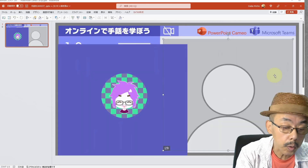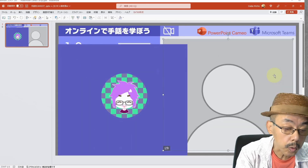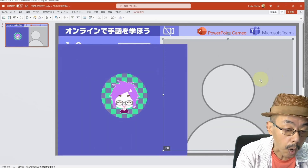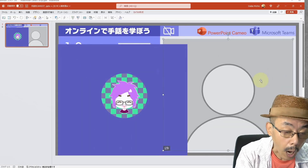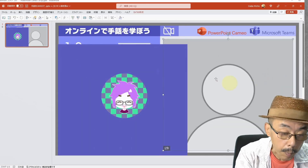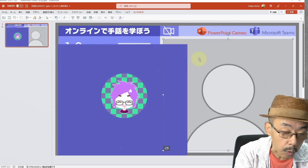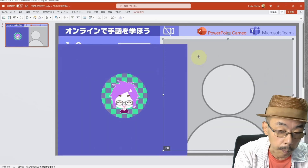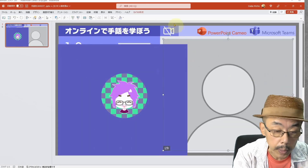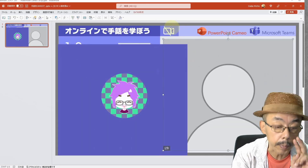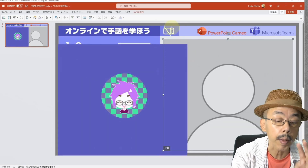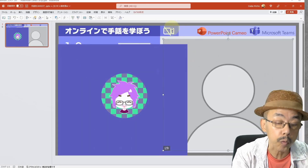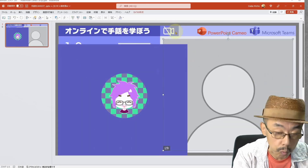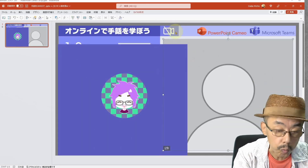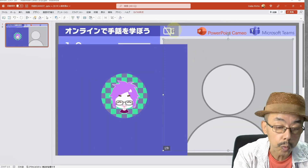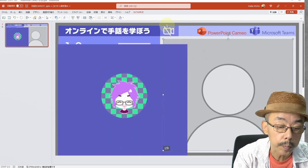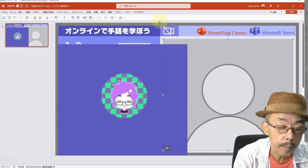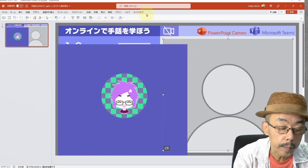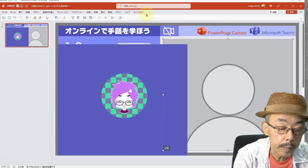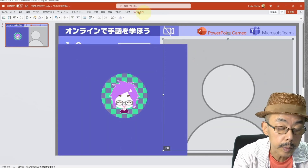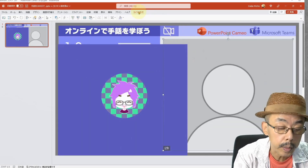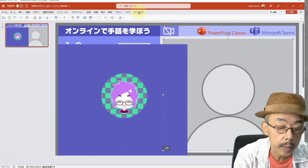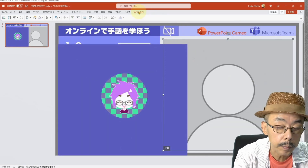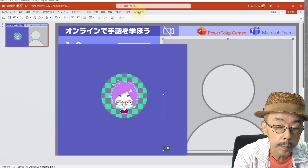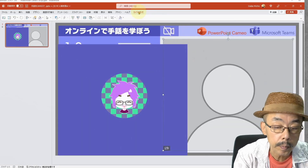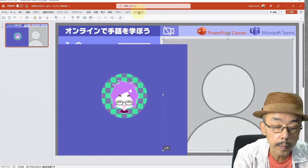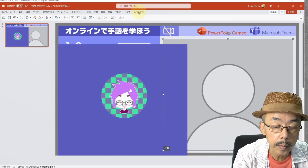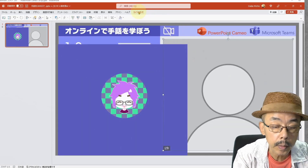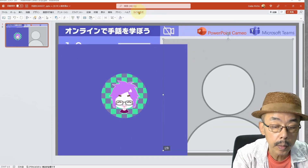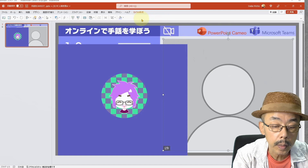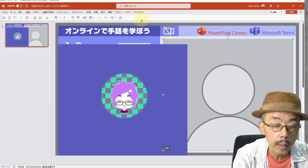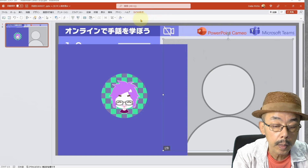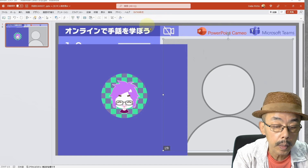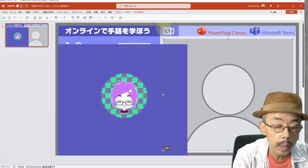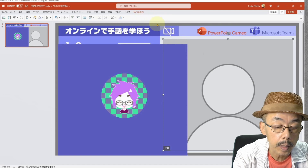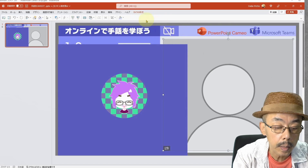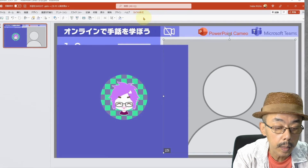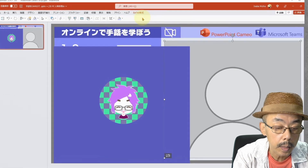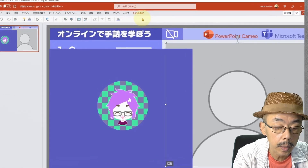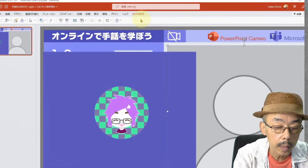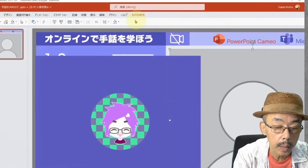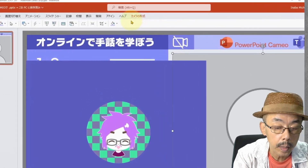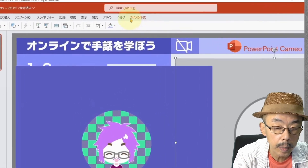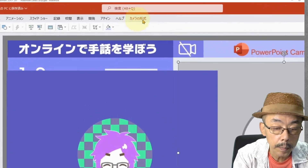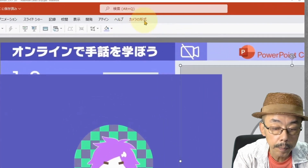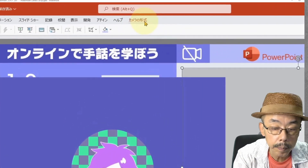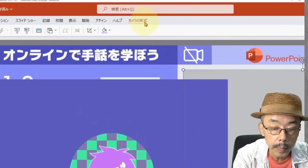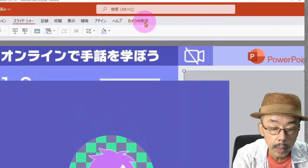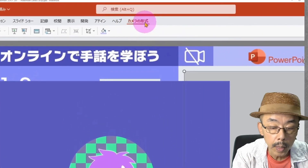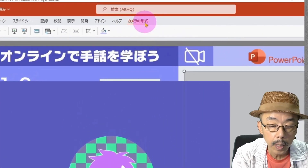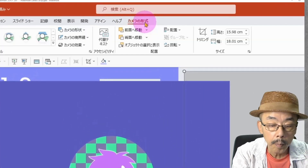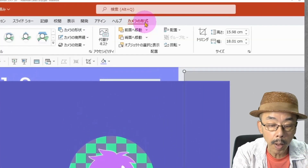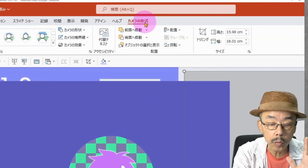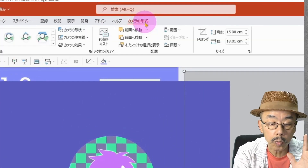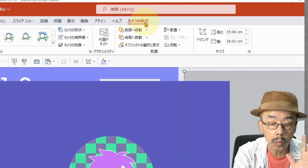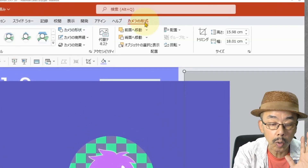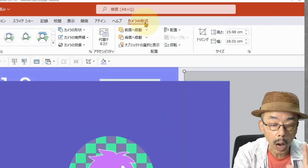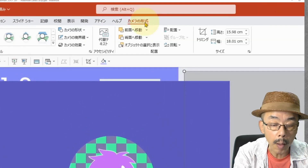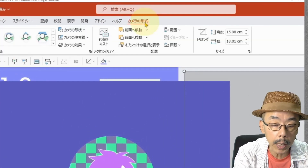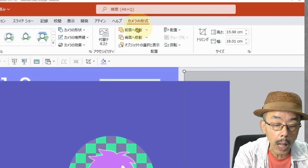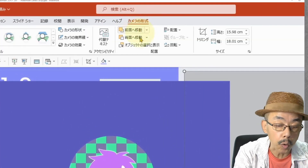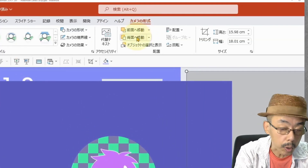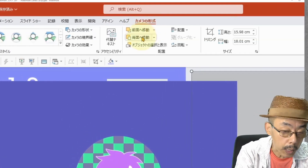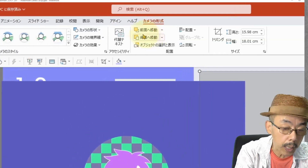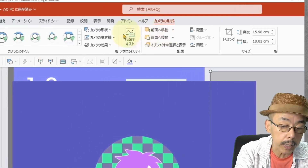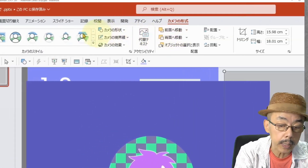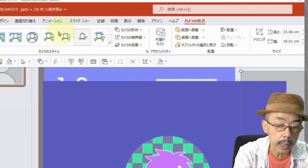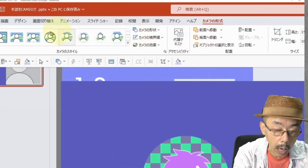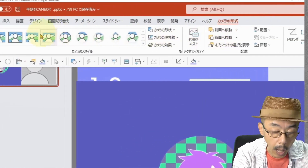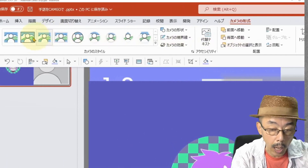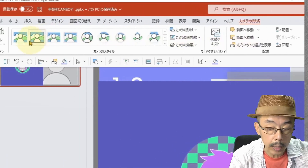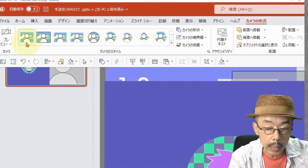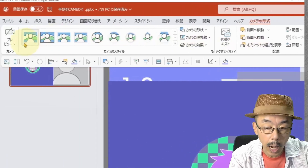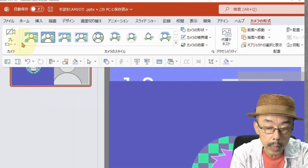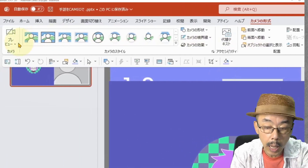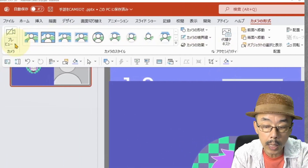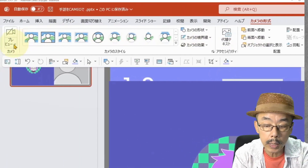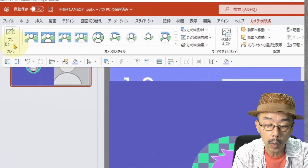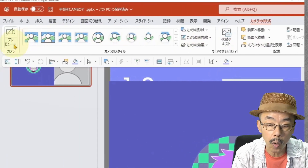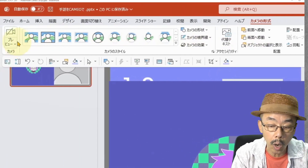このCameoですけど、「カメラの形式」から左端のカメラに行きます。